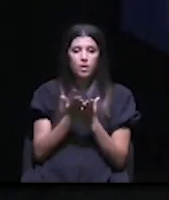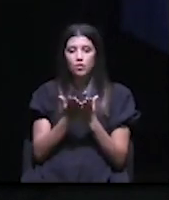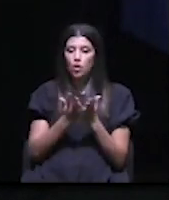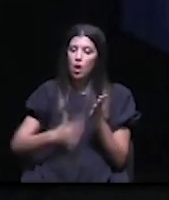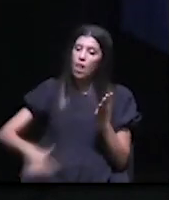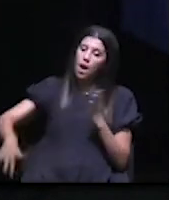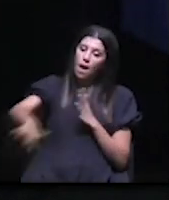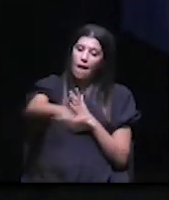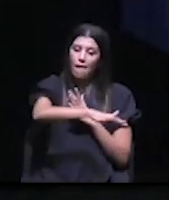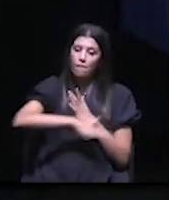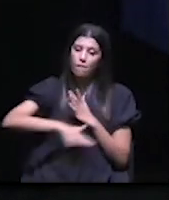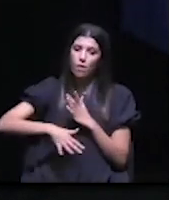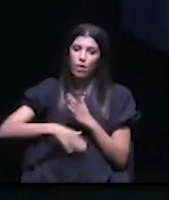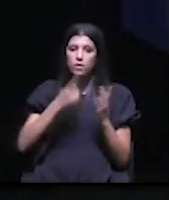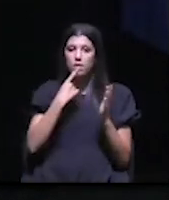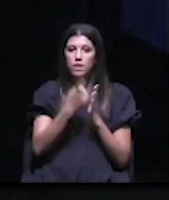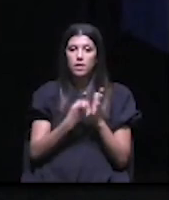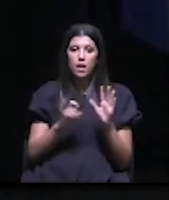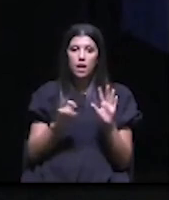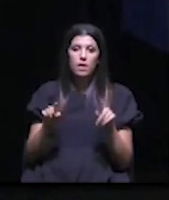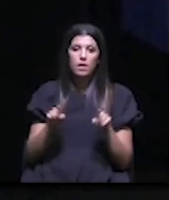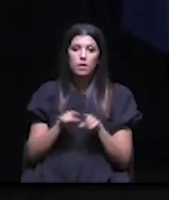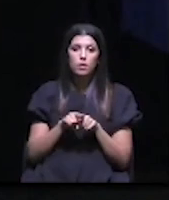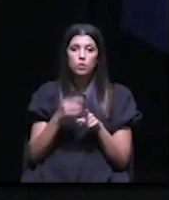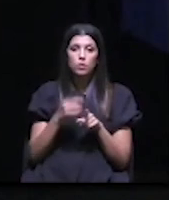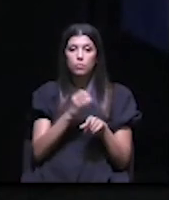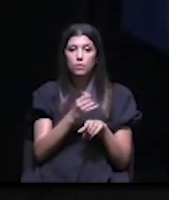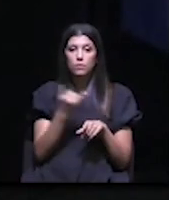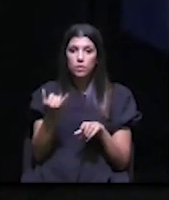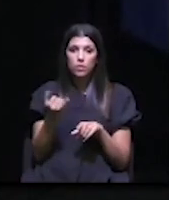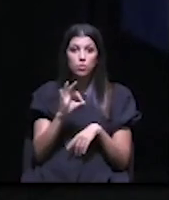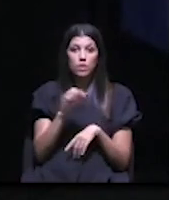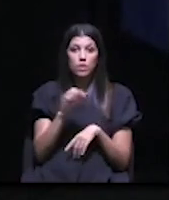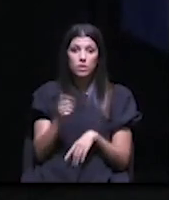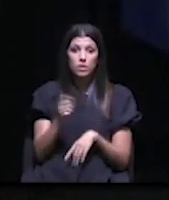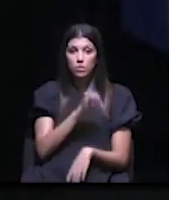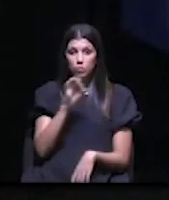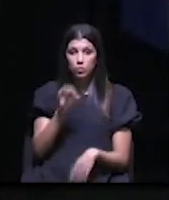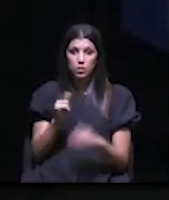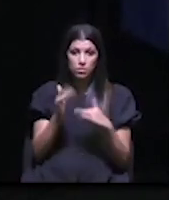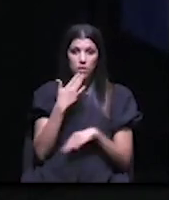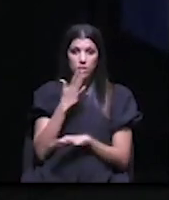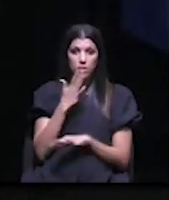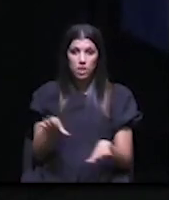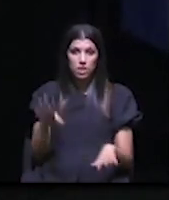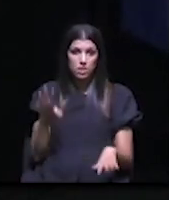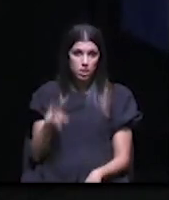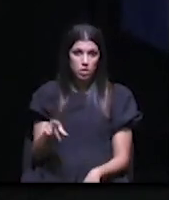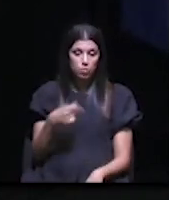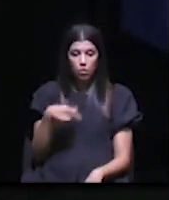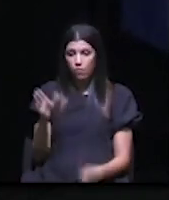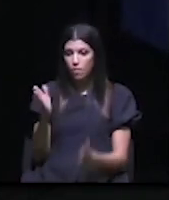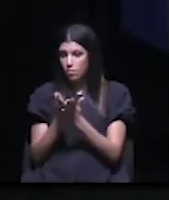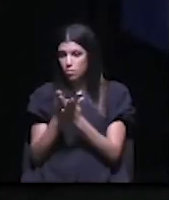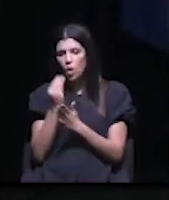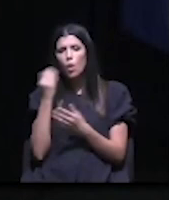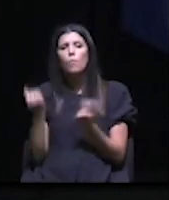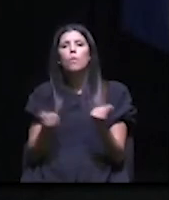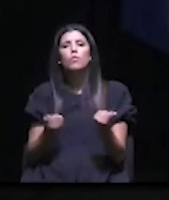O Inquérito Mãos no Ar 2022 mostra-nos que mais de 45% das crianças em Lisboa vai para a escola de automóvel. Se considerarmos